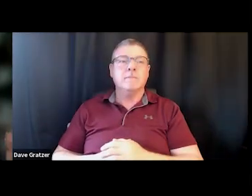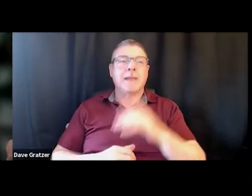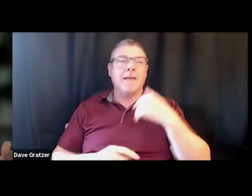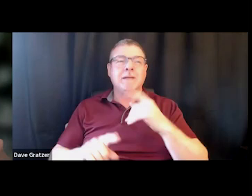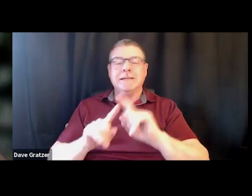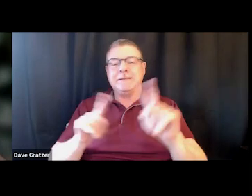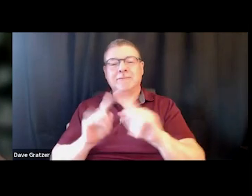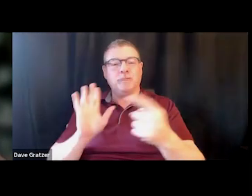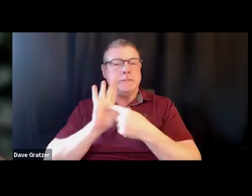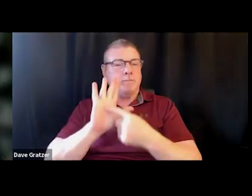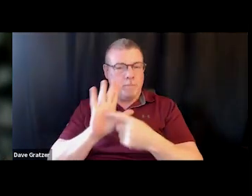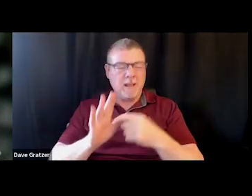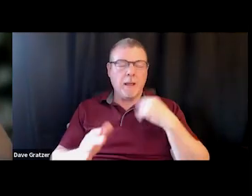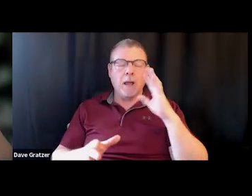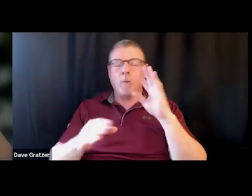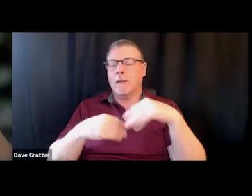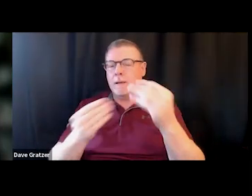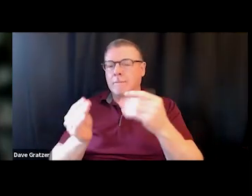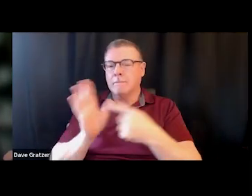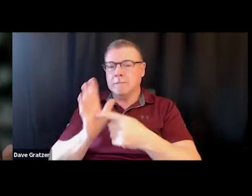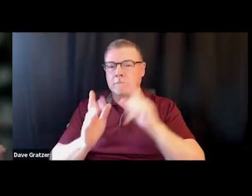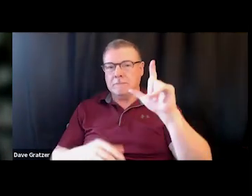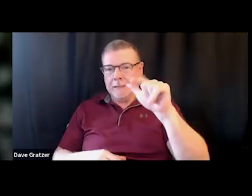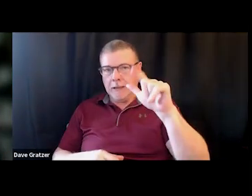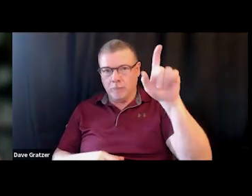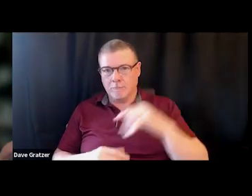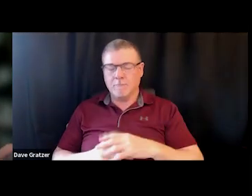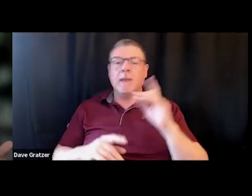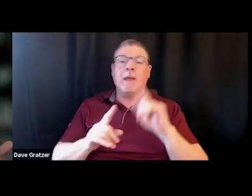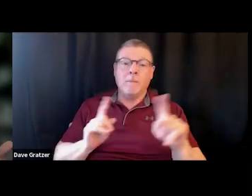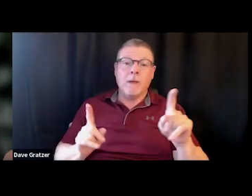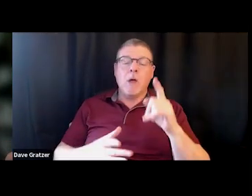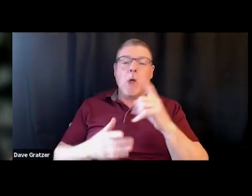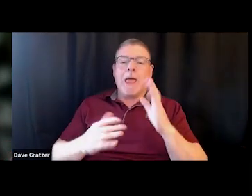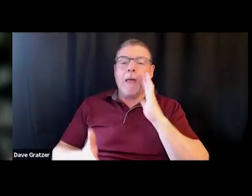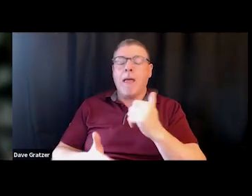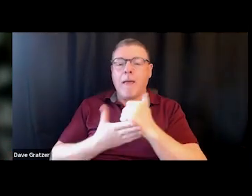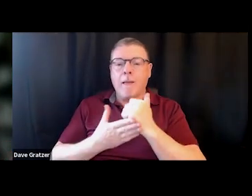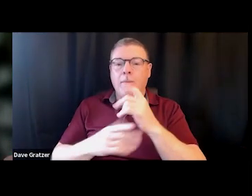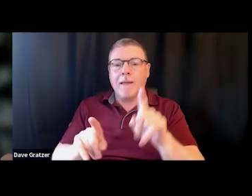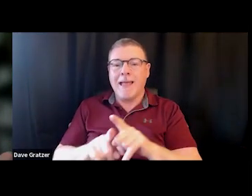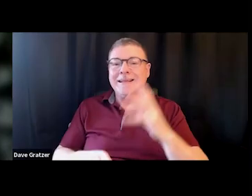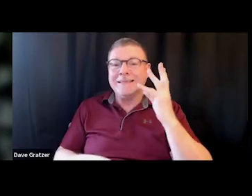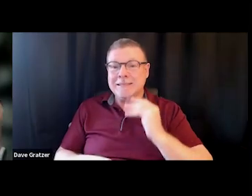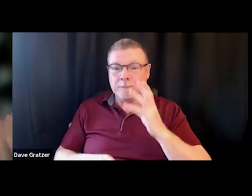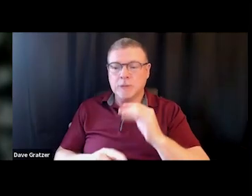mostraré un ejemplo en un momento, que ayudan a identificar lo que la persona experimenta como resultado del cuestionario.